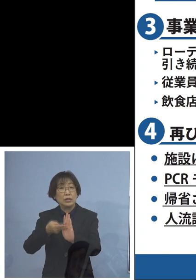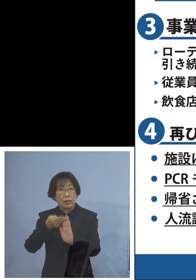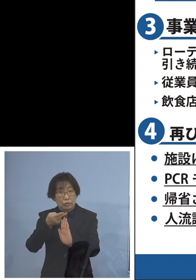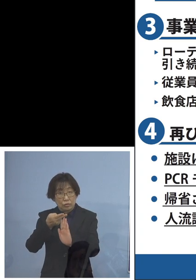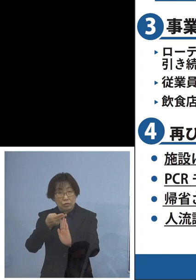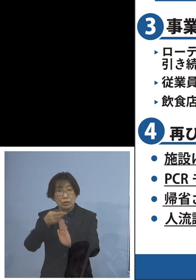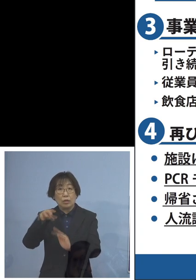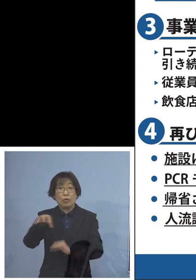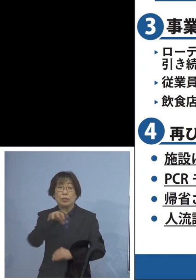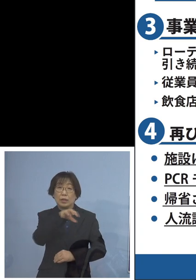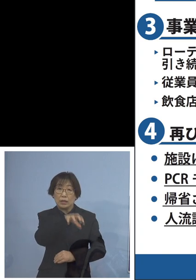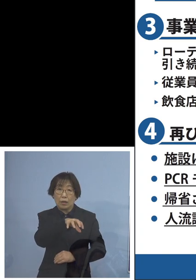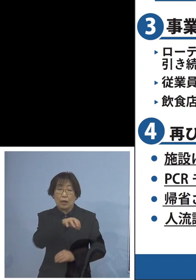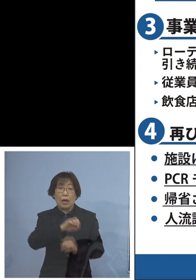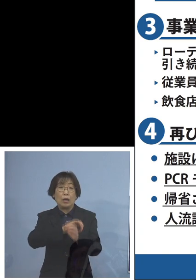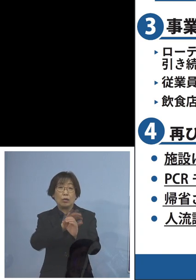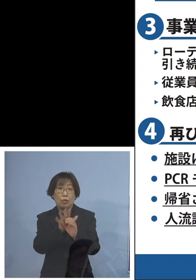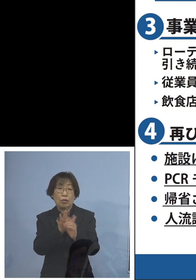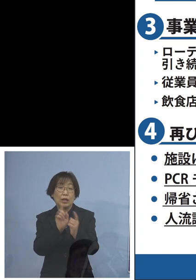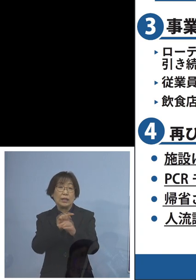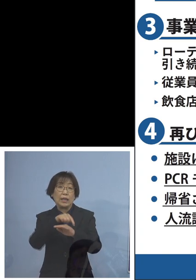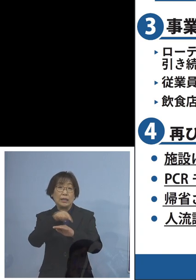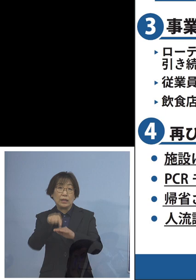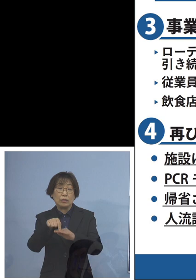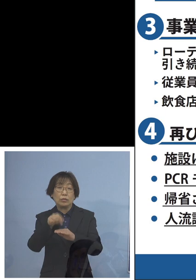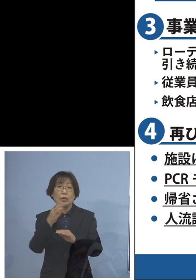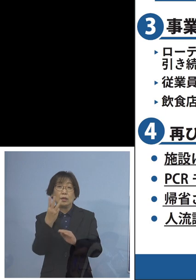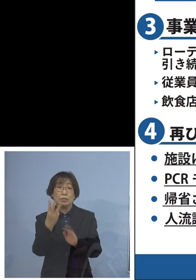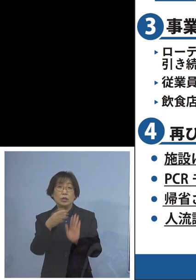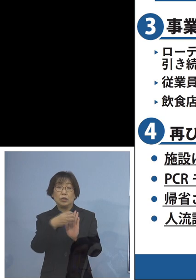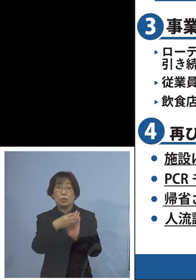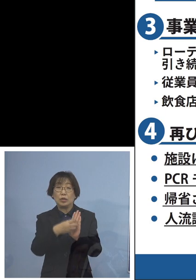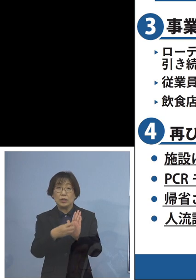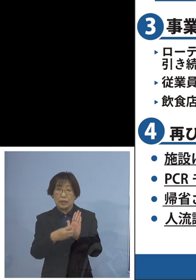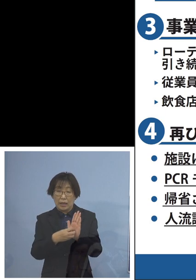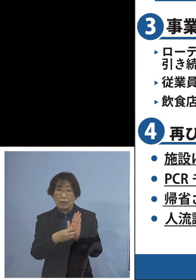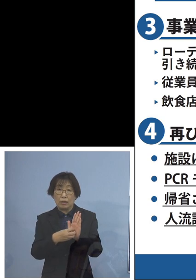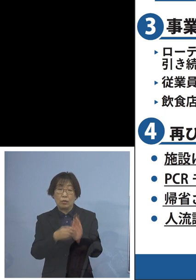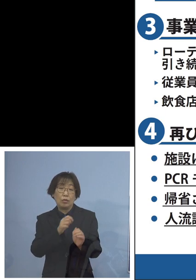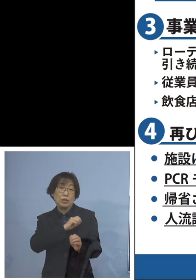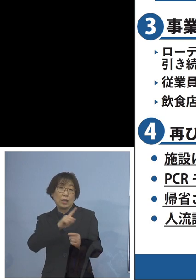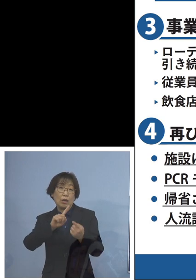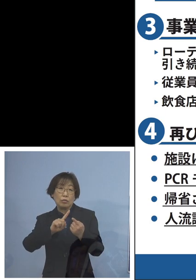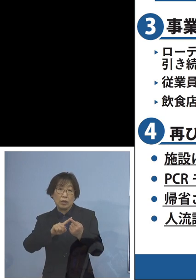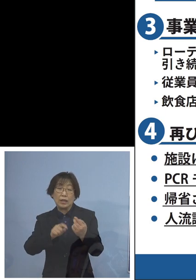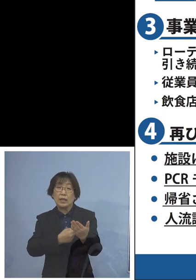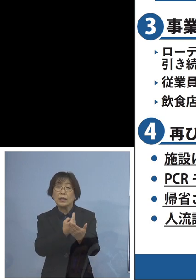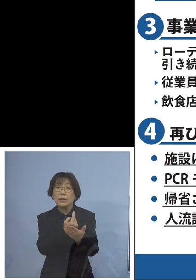「コロナ対策三ッ星店」への 積極的な参画、参加をお願いいたします